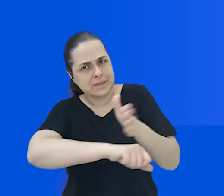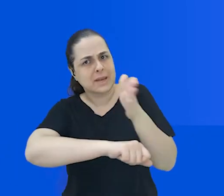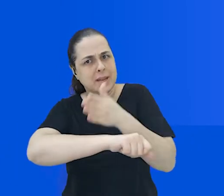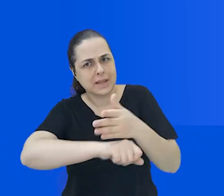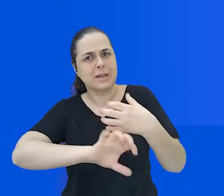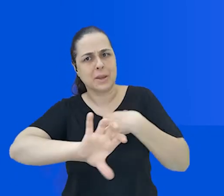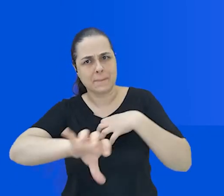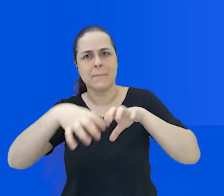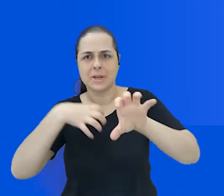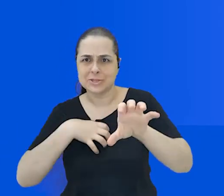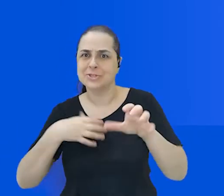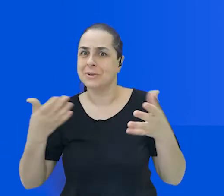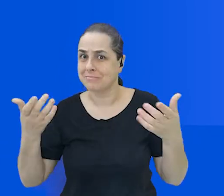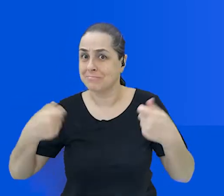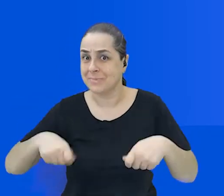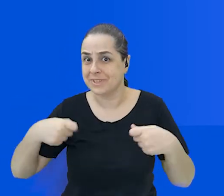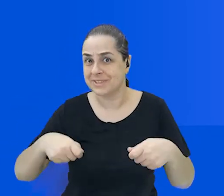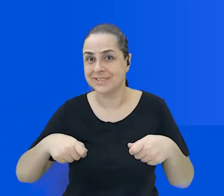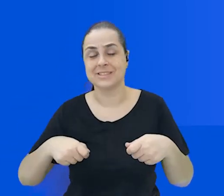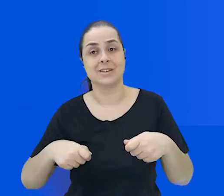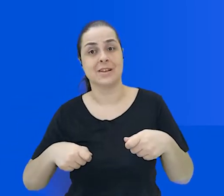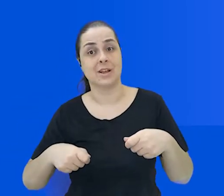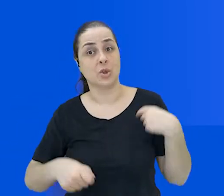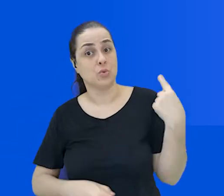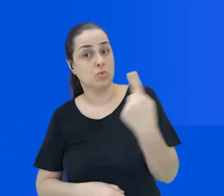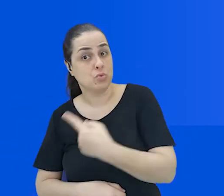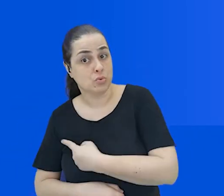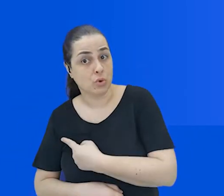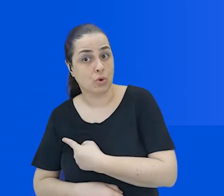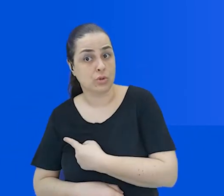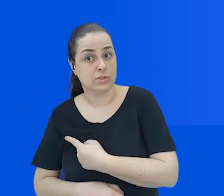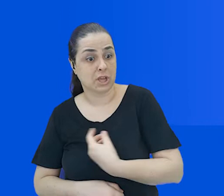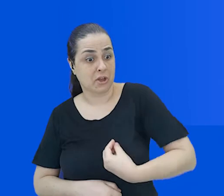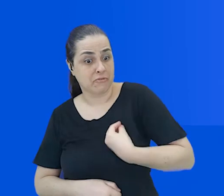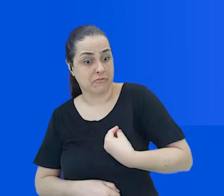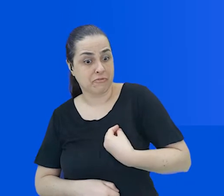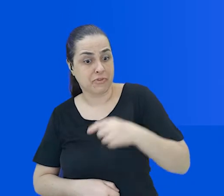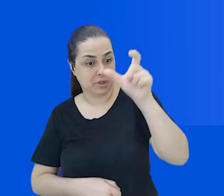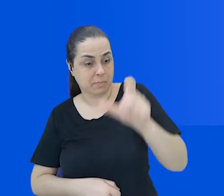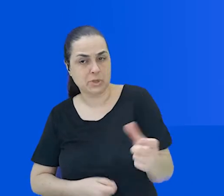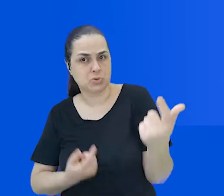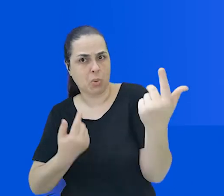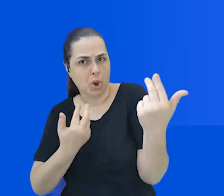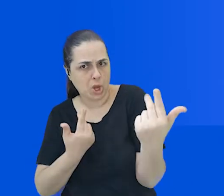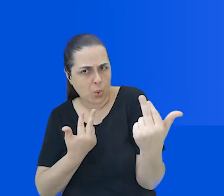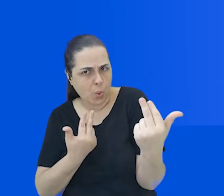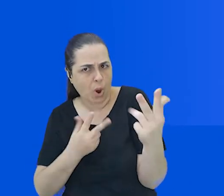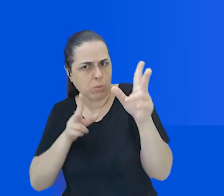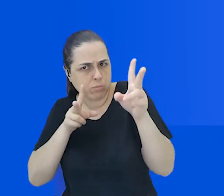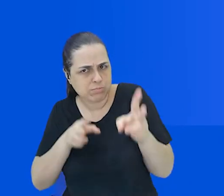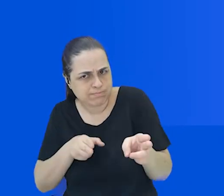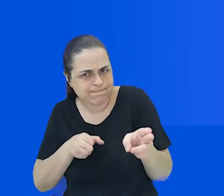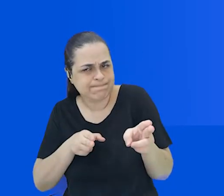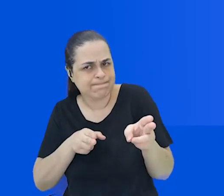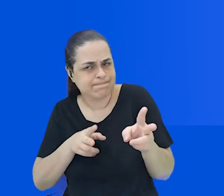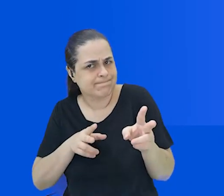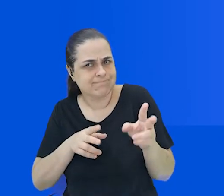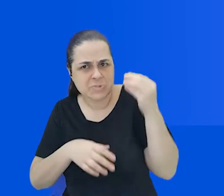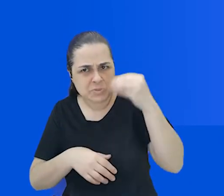E a gente costuma dizer que a gente não precisa viver as mesmas situações de vida ou as mesmas experiências